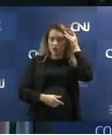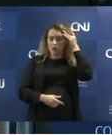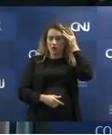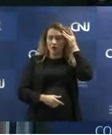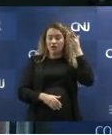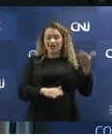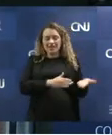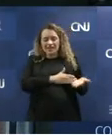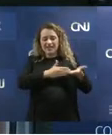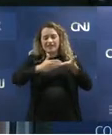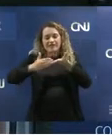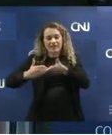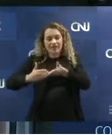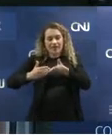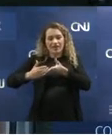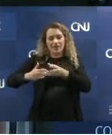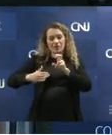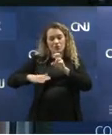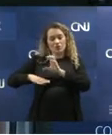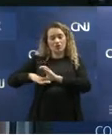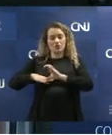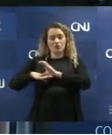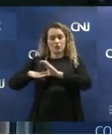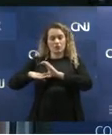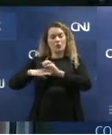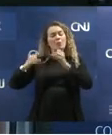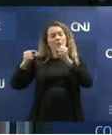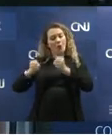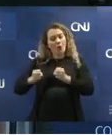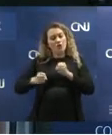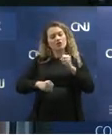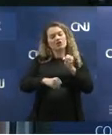constitucional, nós poderemos ter essa vaga aplicada à advocacia ou não.